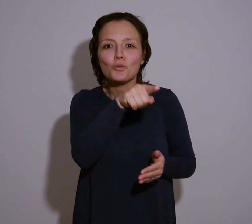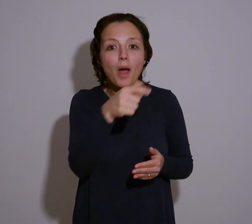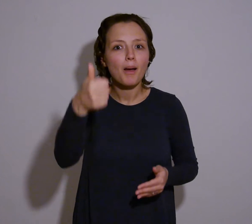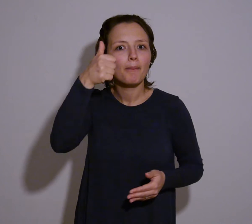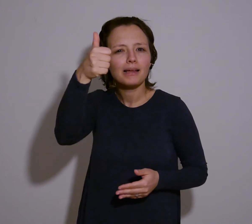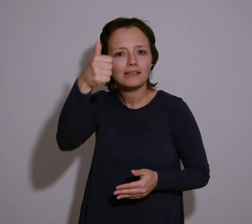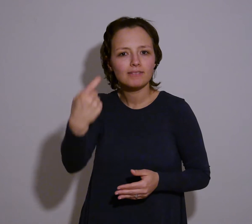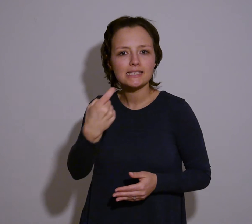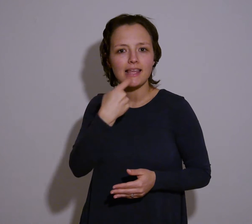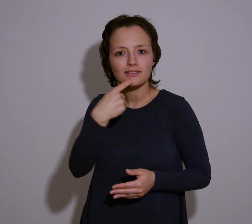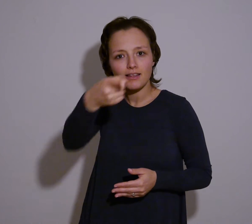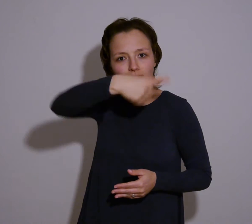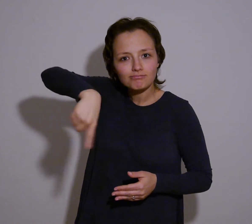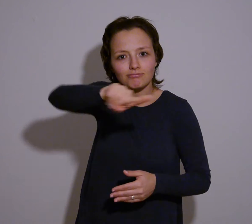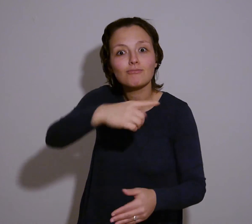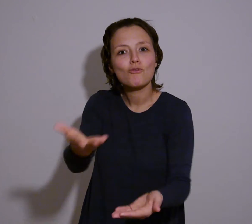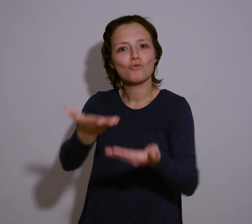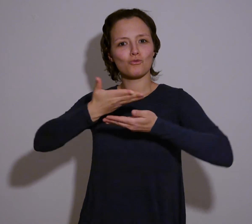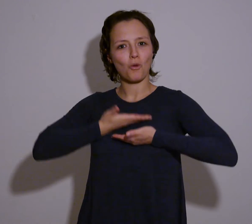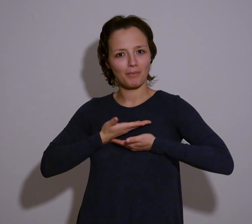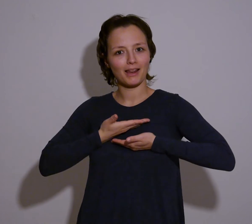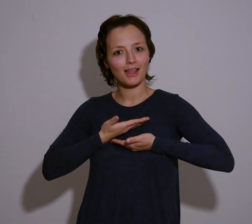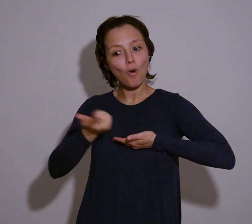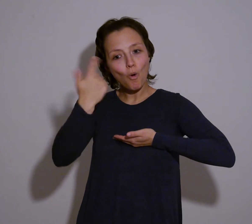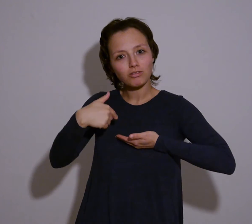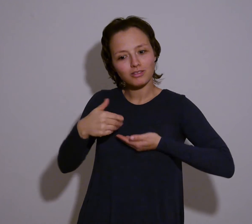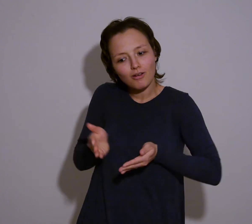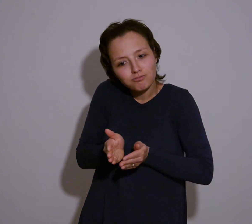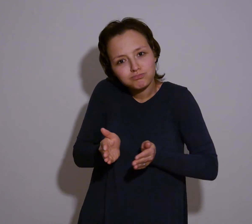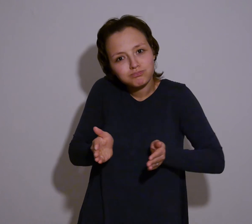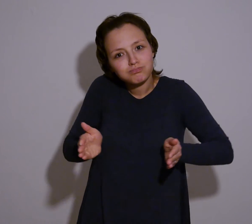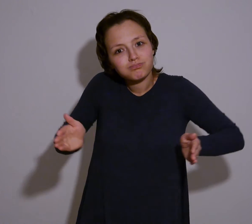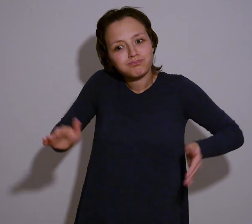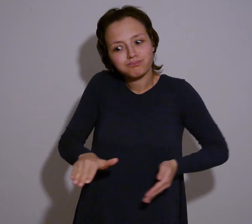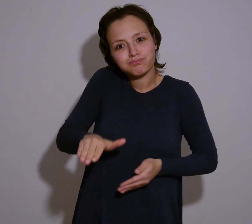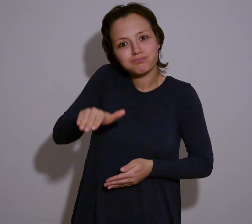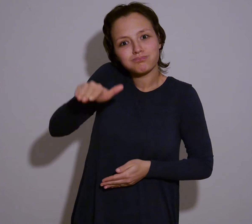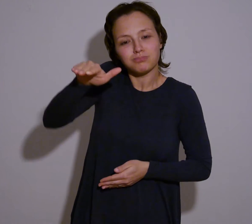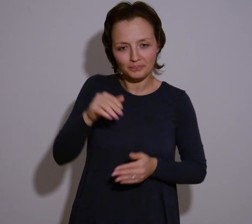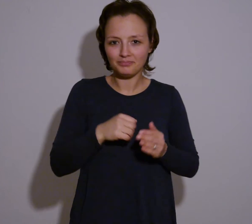To je prvi jezik, ki smo ga dobili od rojstva in v času odraščanja.